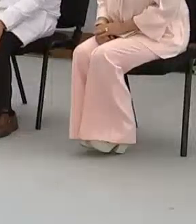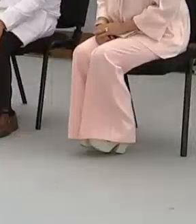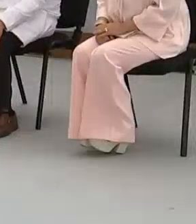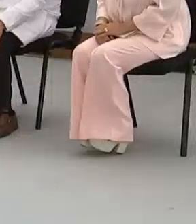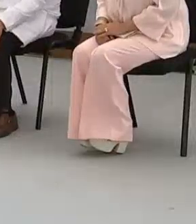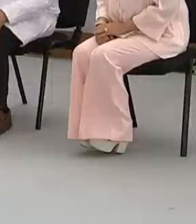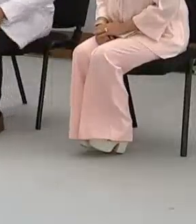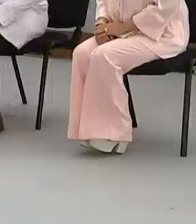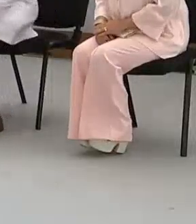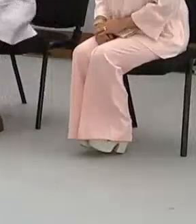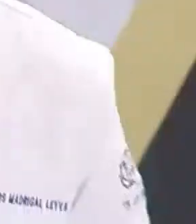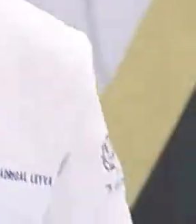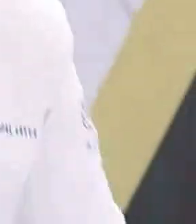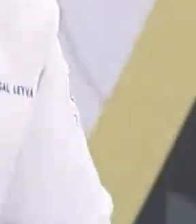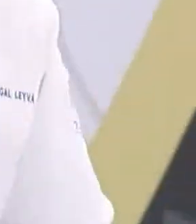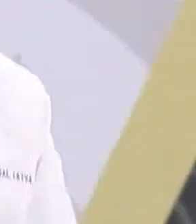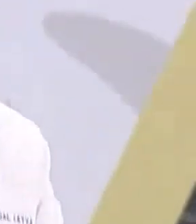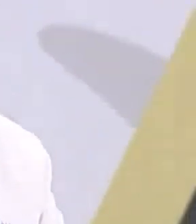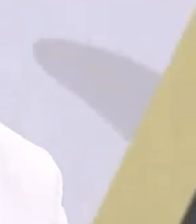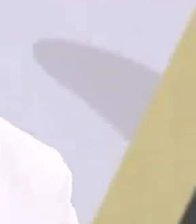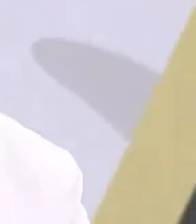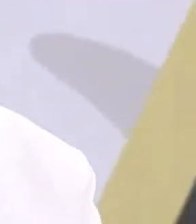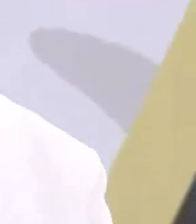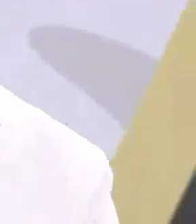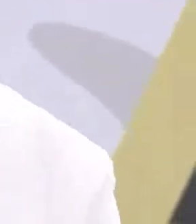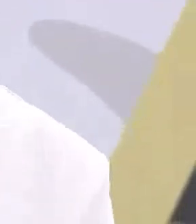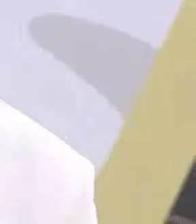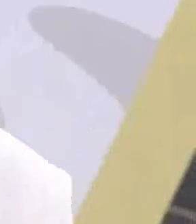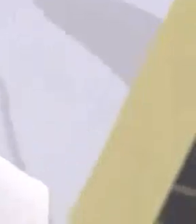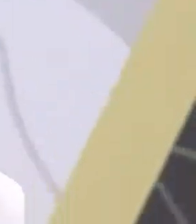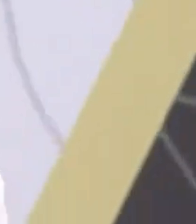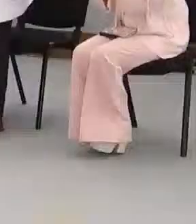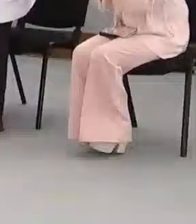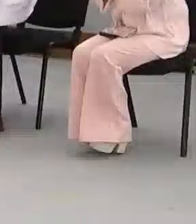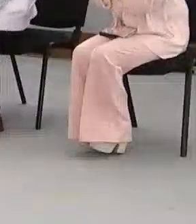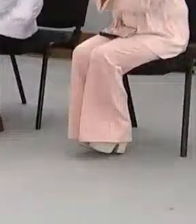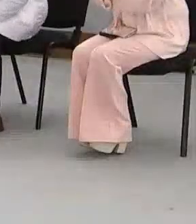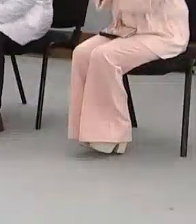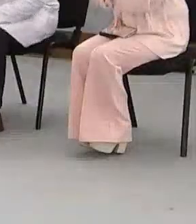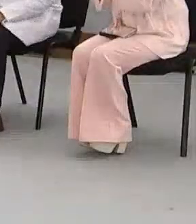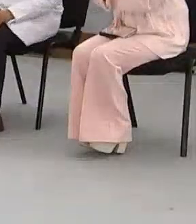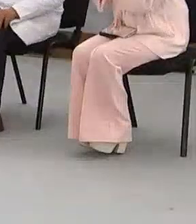Carlos